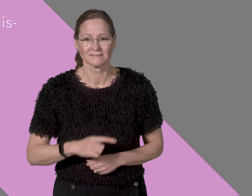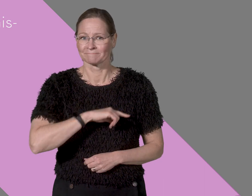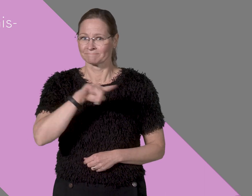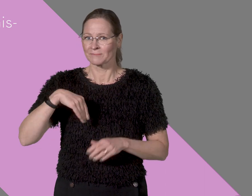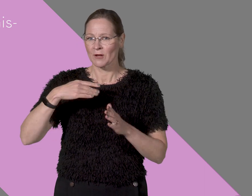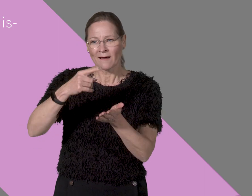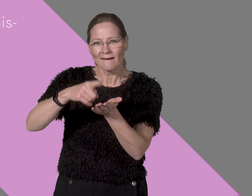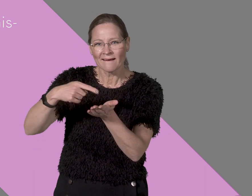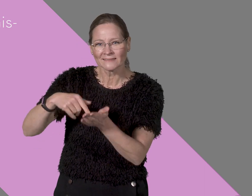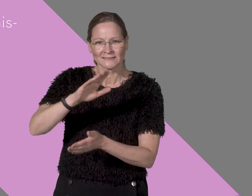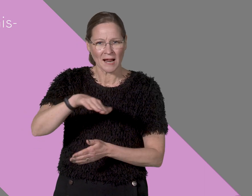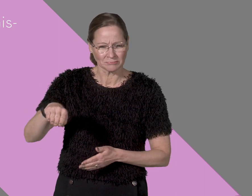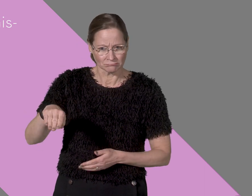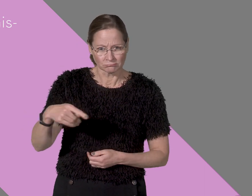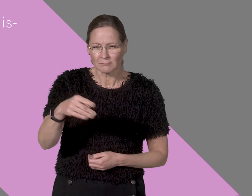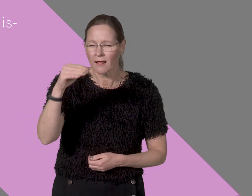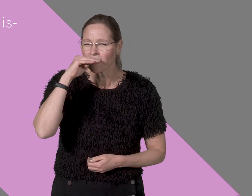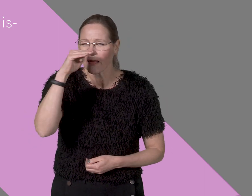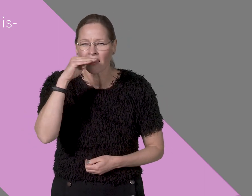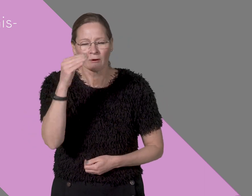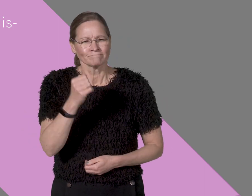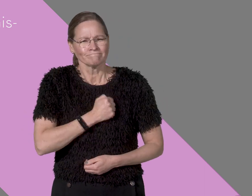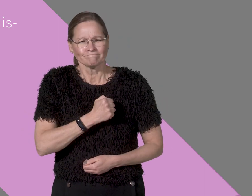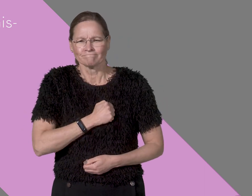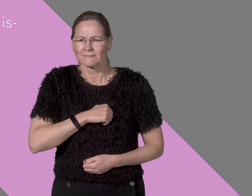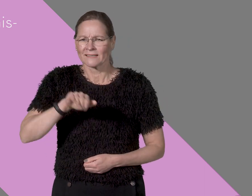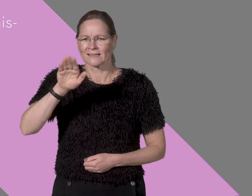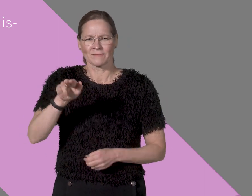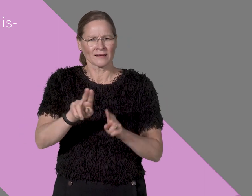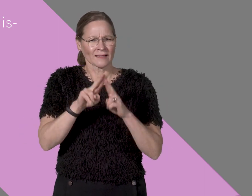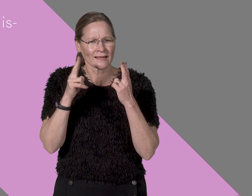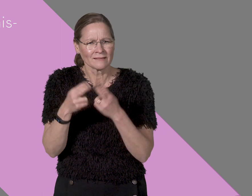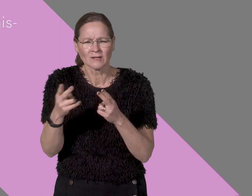Kävimme haastattelemassa lapsia, jotka kehuivat tykkäävänsä iltapäiväkerhosta -